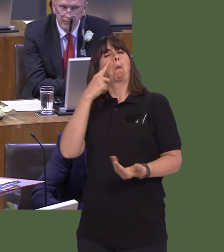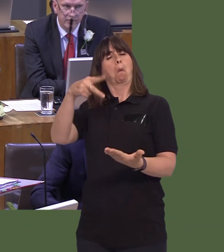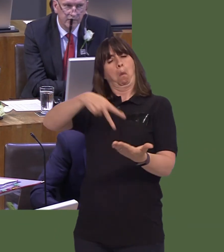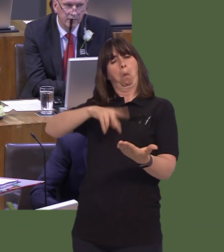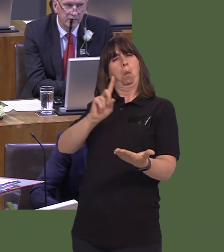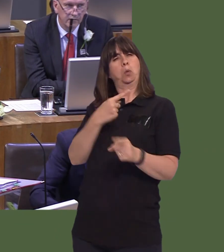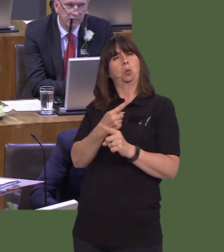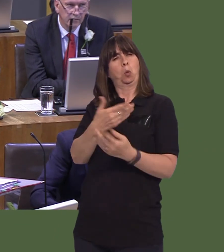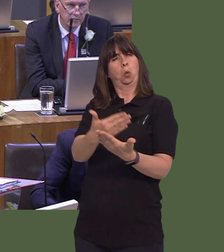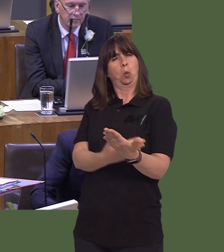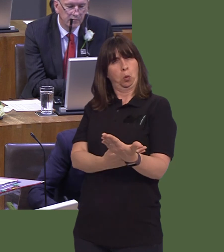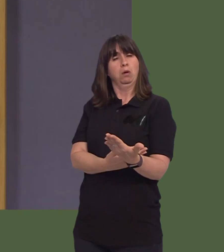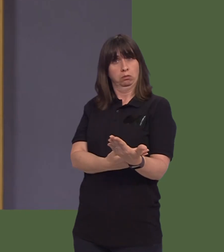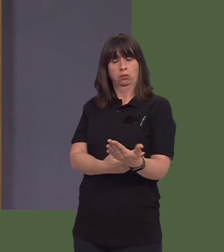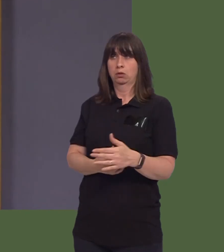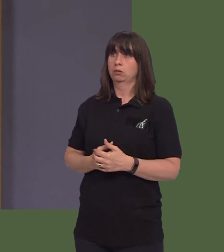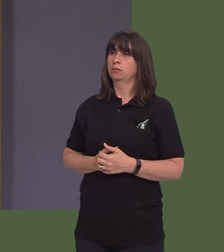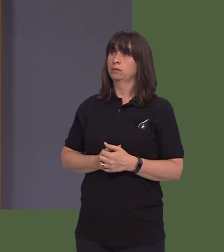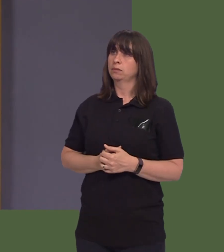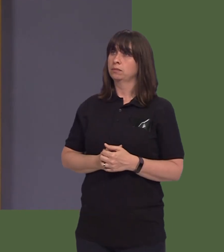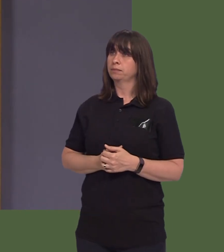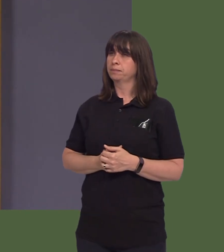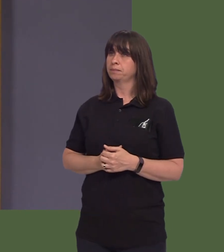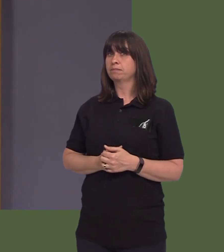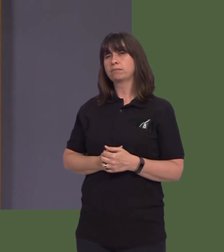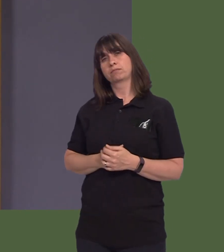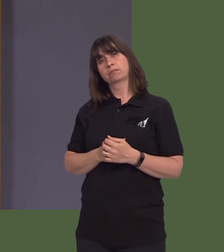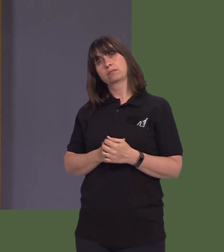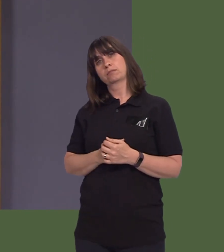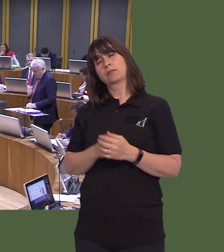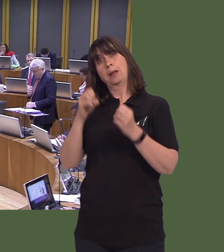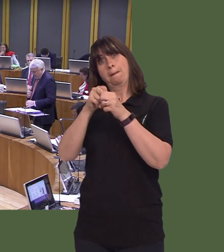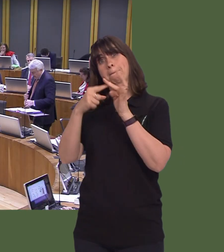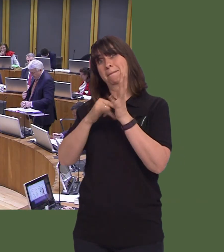Mae hon yn broses y mae Betsi Cadwaladr wedi dechrau ac mae'n mynd i orffen erbyn mis Gorffennaf.